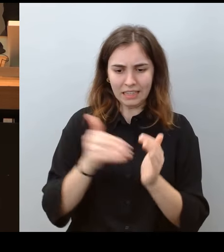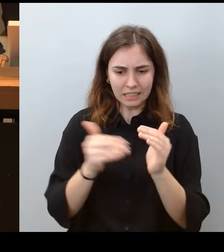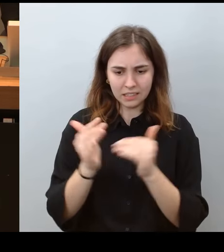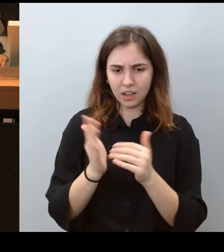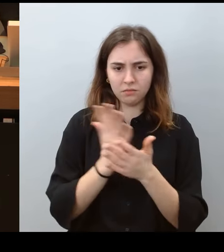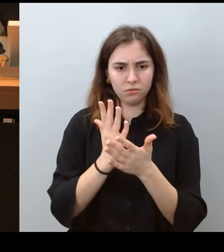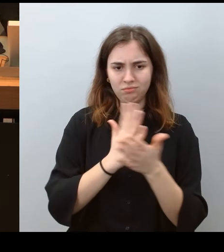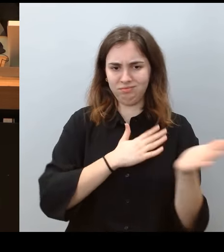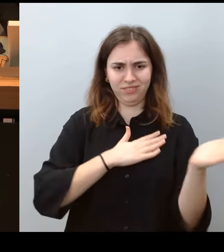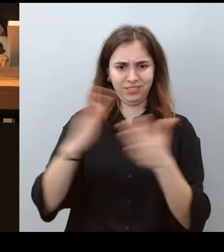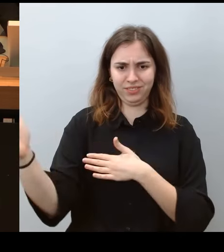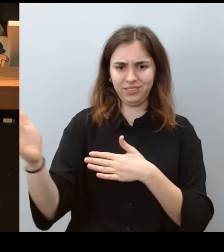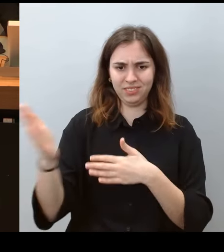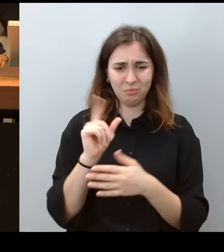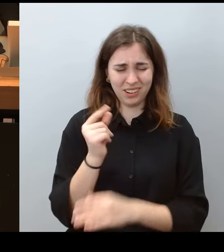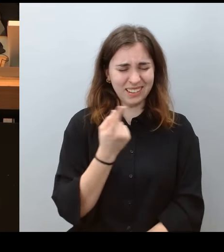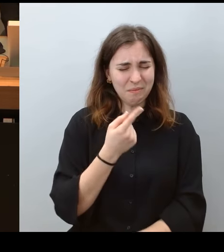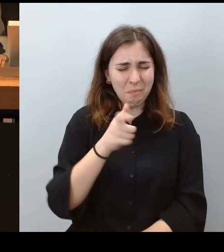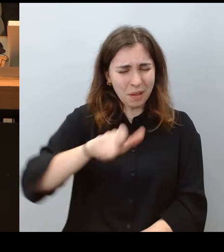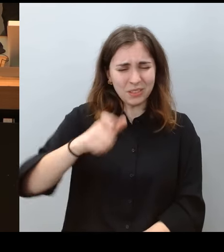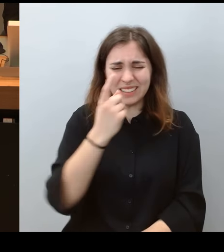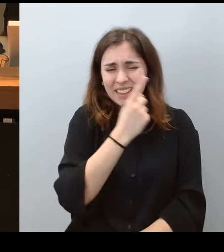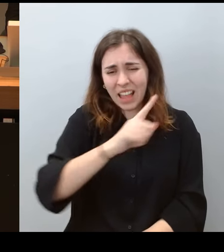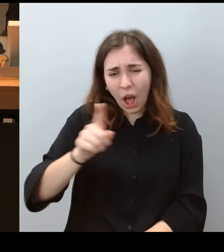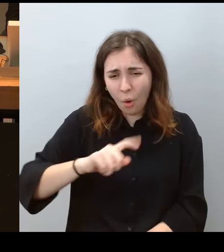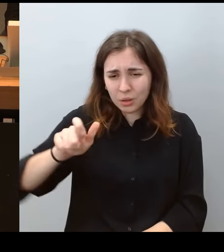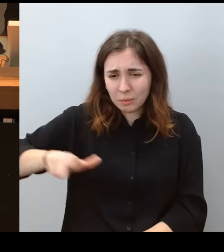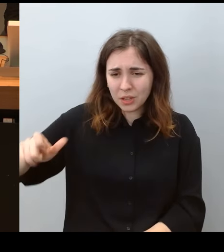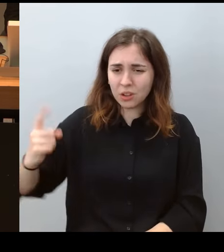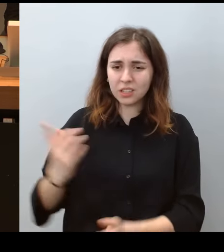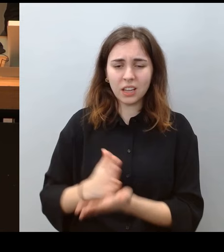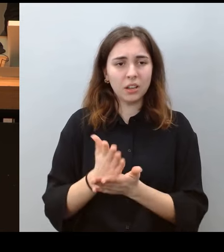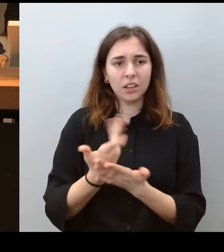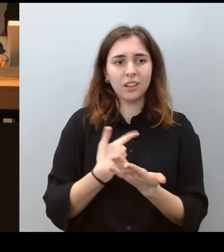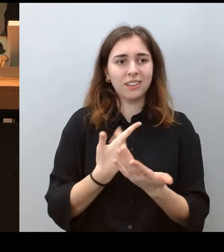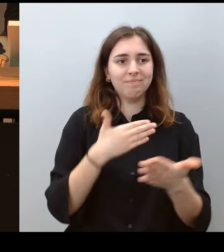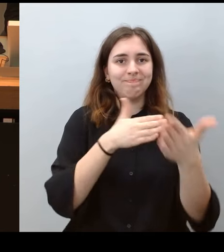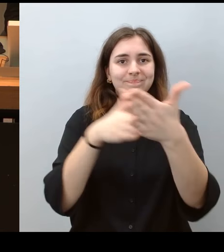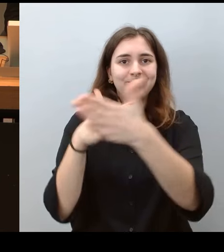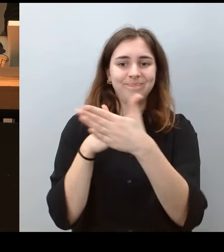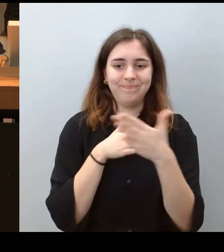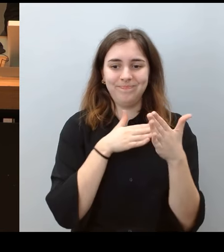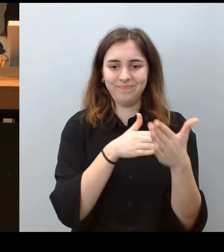ihrem Recht kommen können, dann kann es nicht sein, dass dies zum Nachteil der Menschen ist.